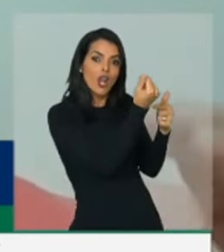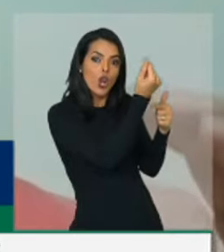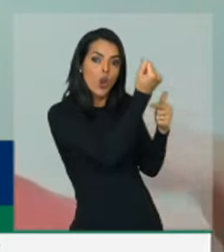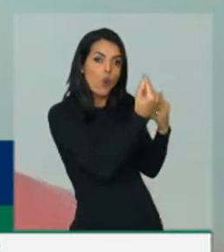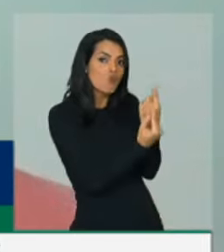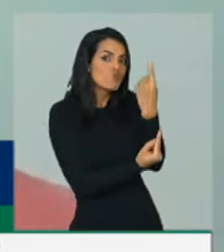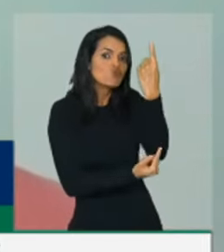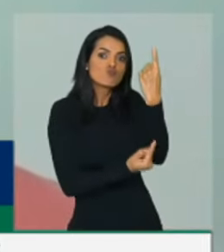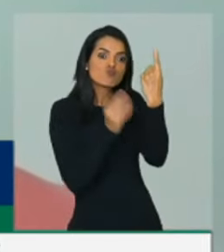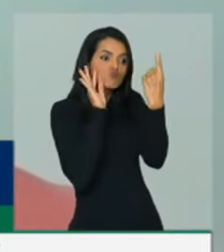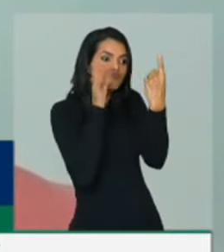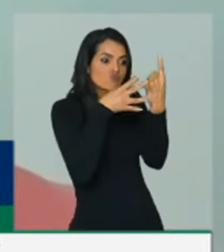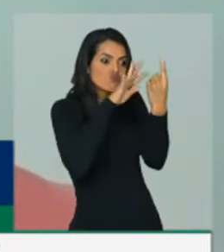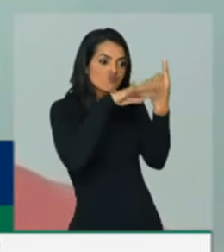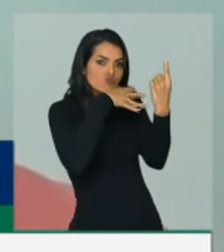ISENÇÃO A SER TRABALHADO. SENÃO, EM VEZ DE ABRIR NOVOS